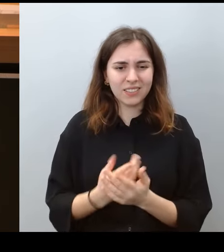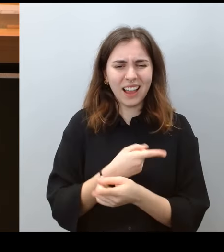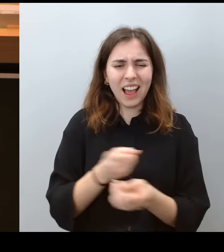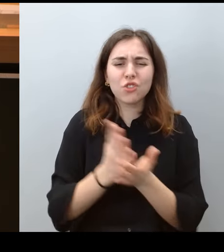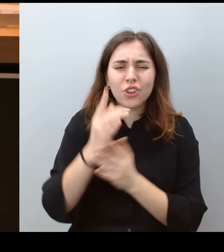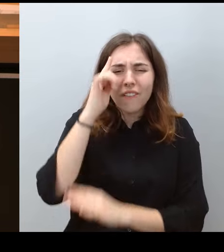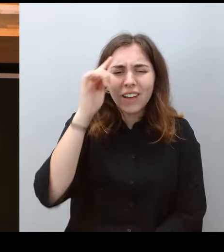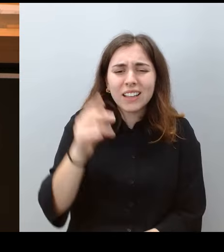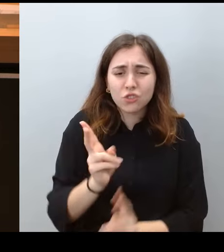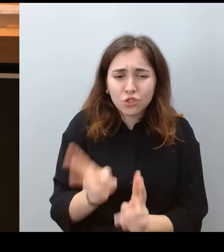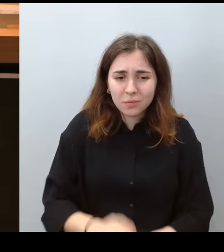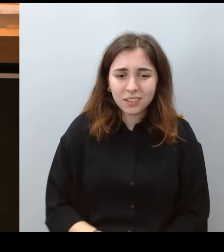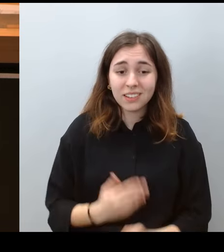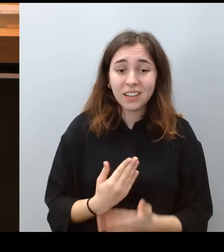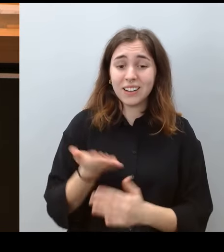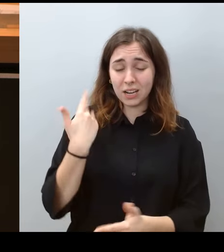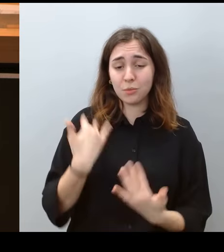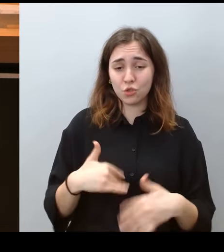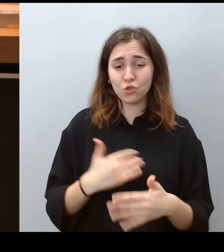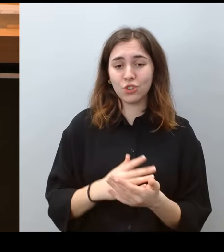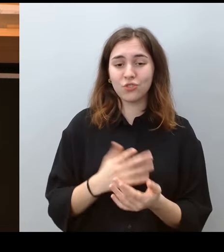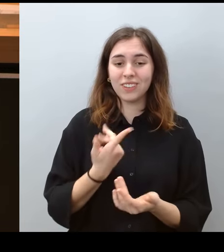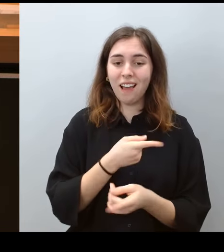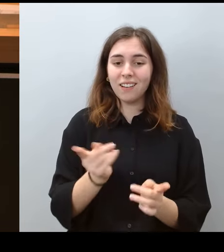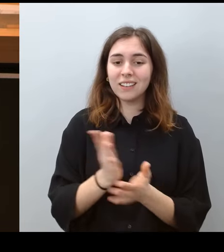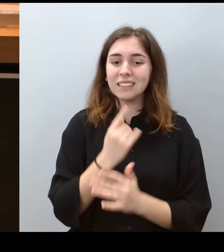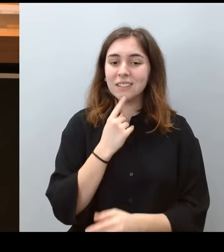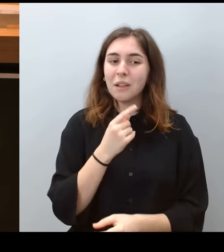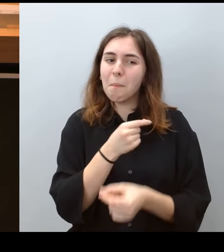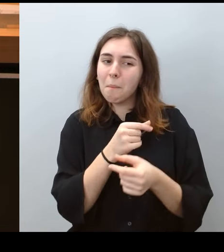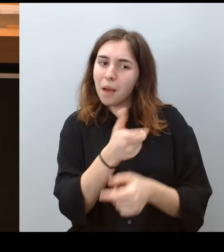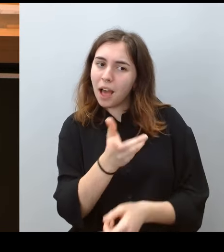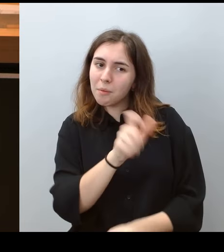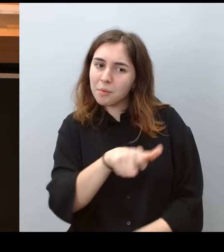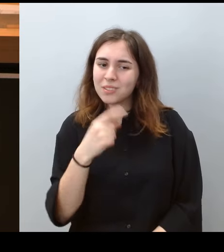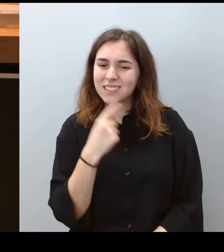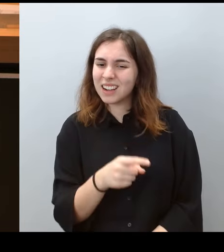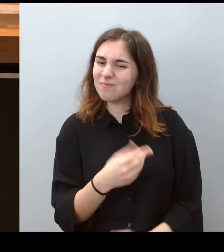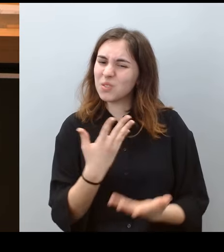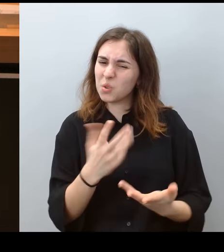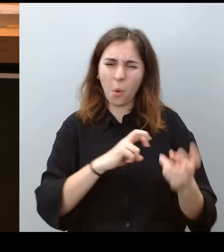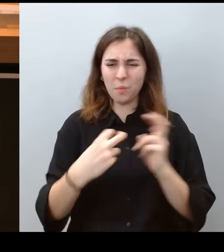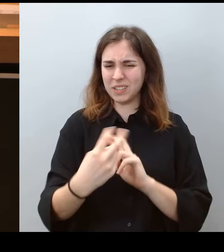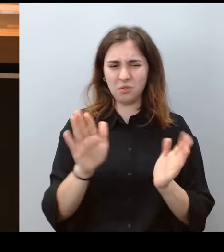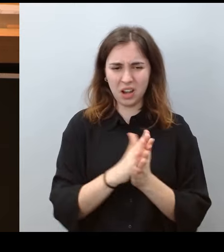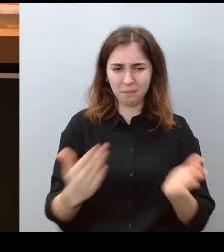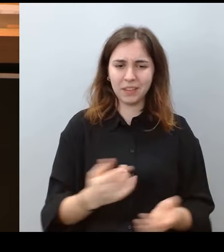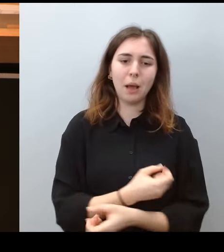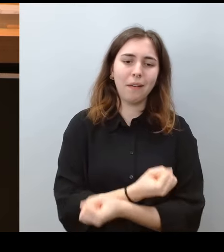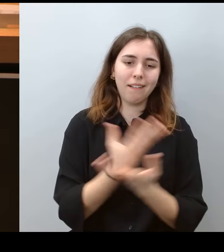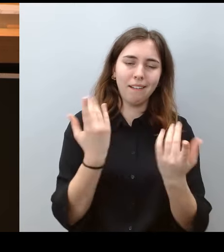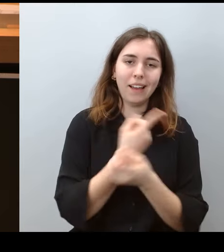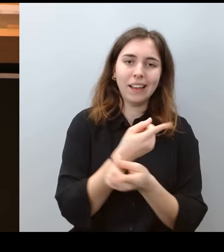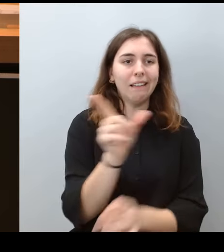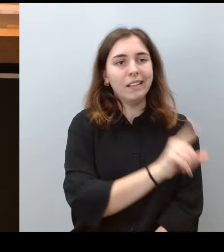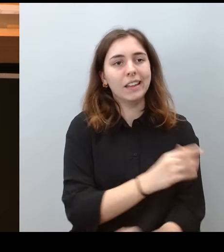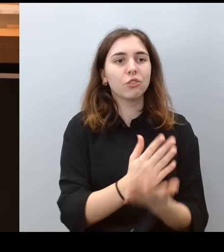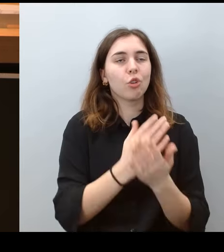dass die Umsetzung so irgendwie nicht funktionieren könnte. Aber man wusste es ja wieder besser bei den Linken. Und wie sagte ein Betroffener so zutreffend?